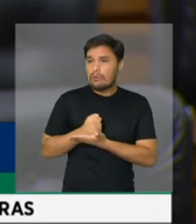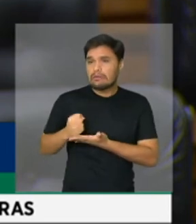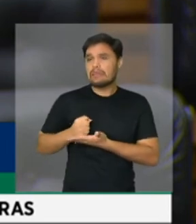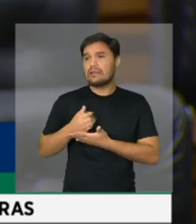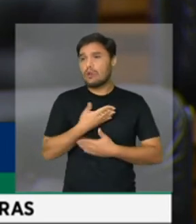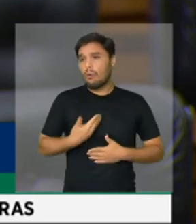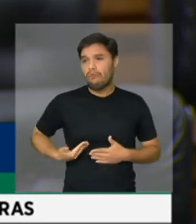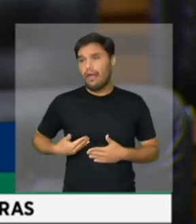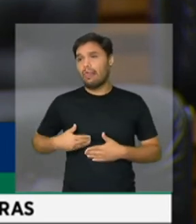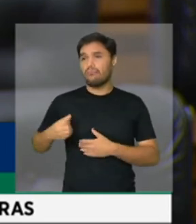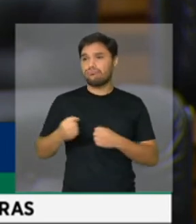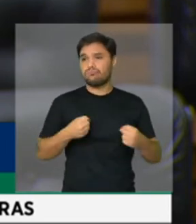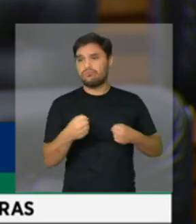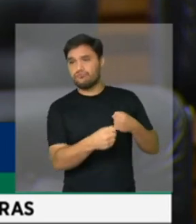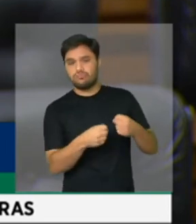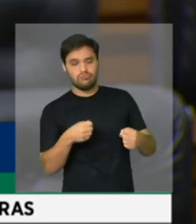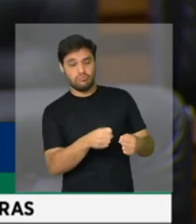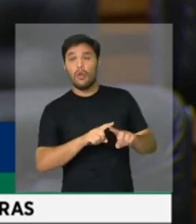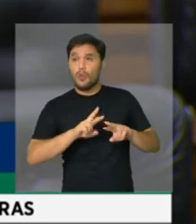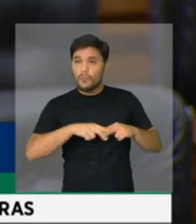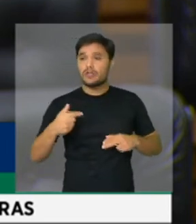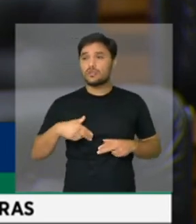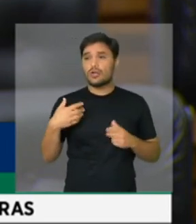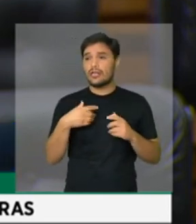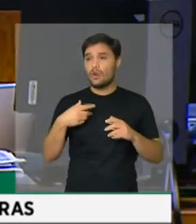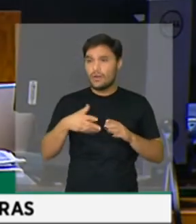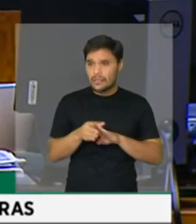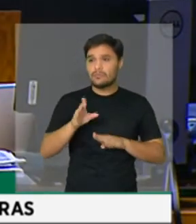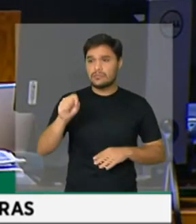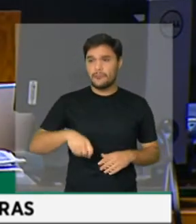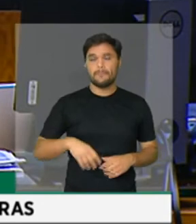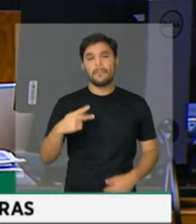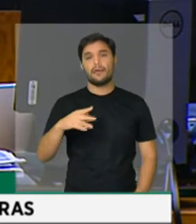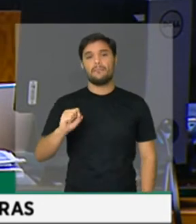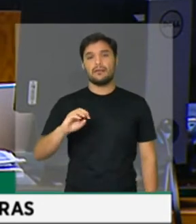MAIS CARO A CONTA DE ENERGIA É A FALTA DE INVESTIMENTO, EM CAPACIDADE DE GESTÃO